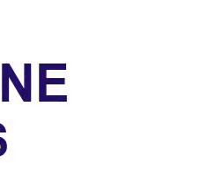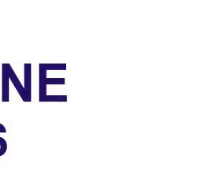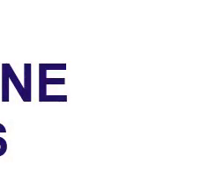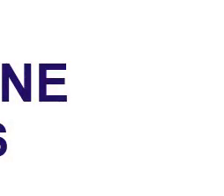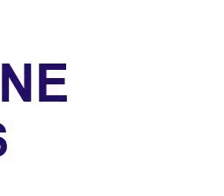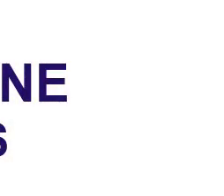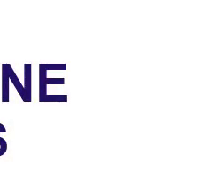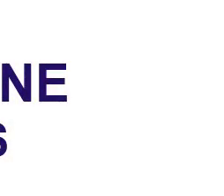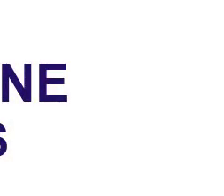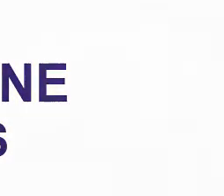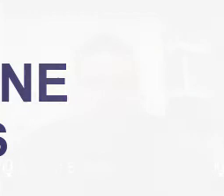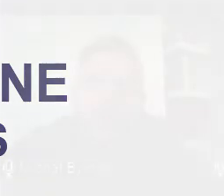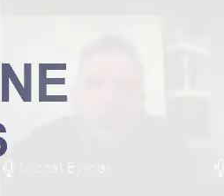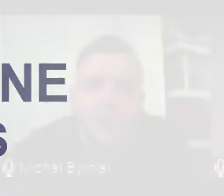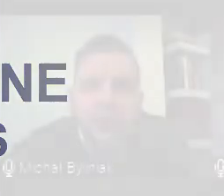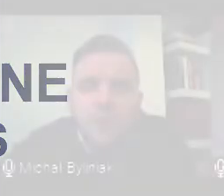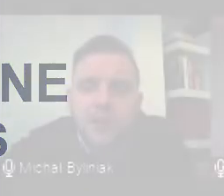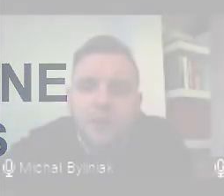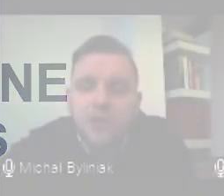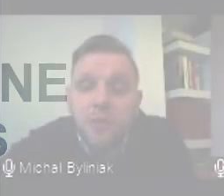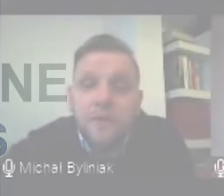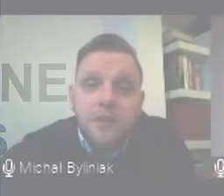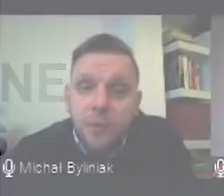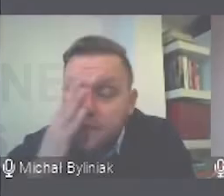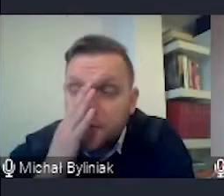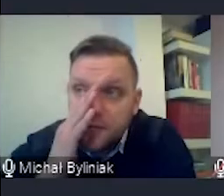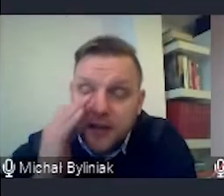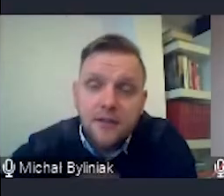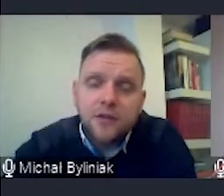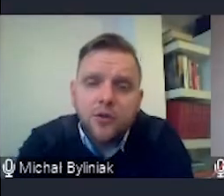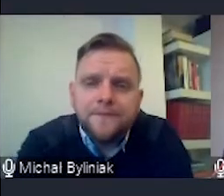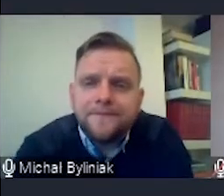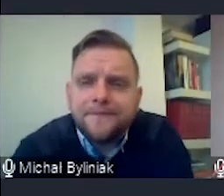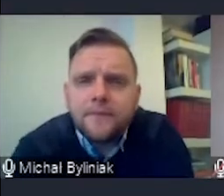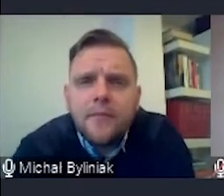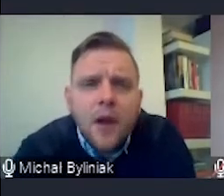Nazywam się Michał Bliniak i mam przyjemność opowiedzieć Państwu o tym zagadnieniu.